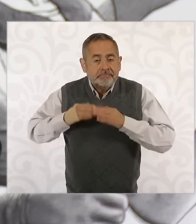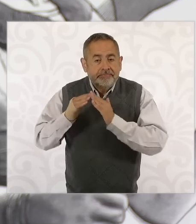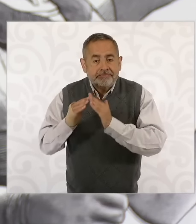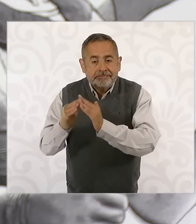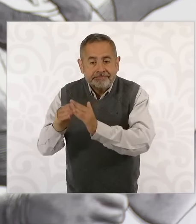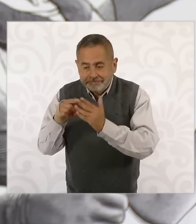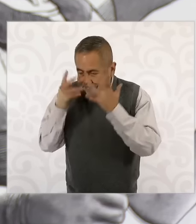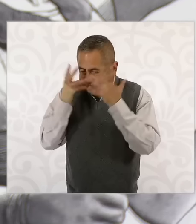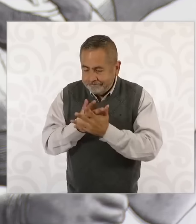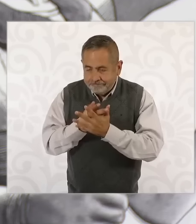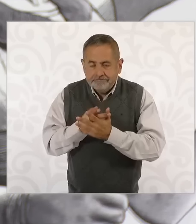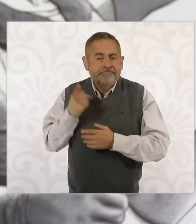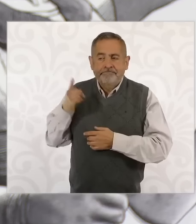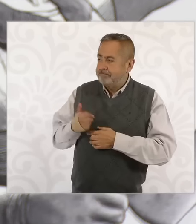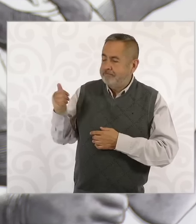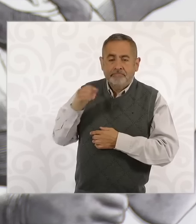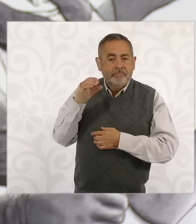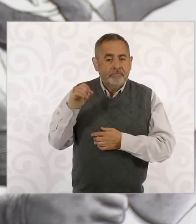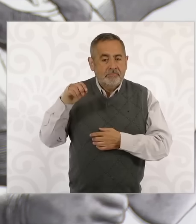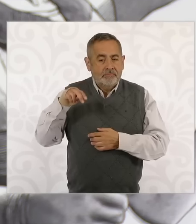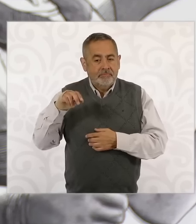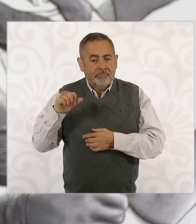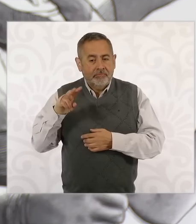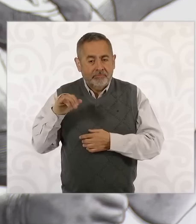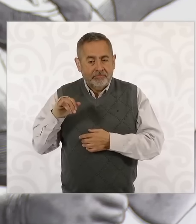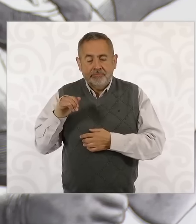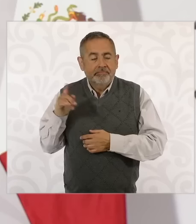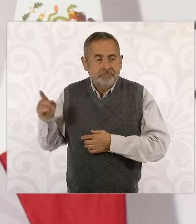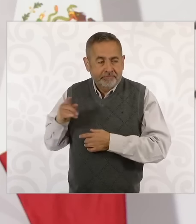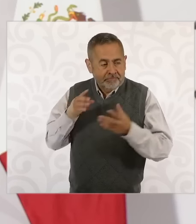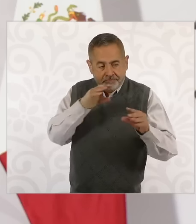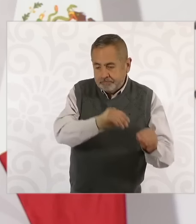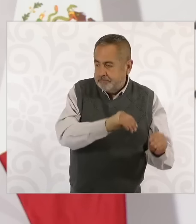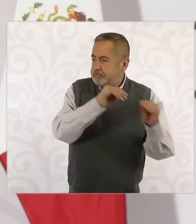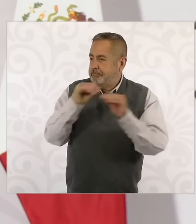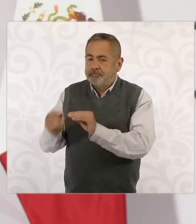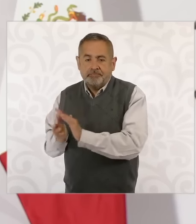por instrucciones de la presidenta, no solo se les está eh resolviendo la parte administrativa de la